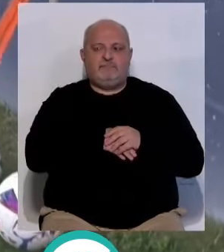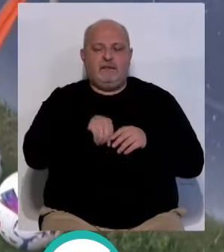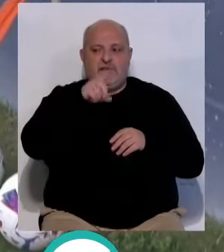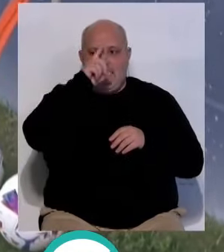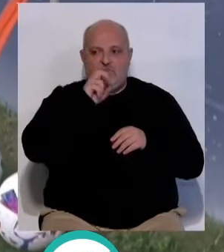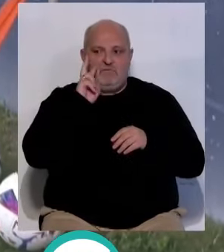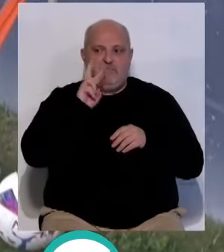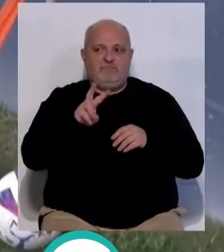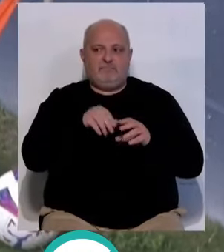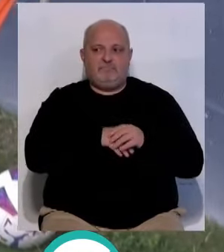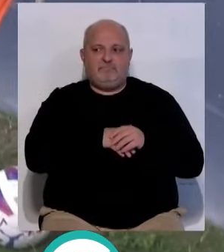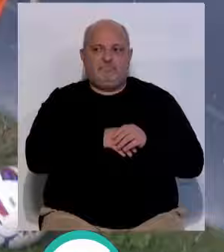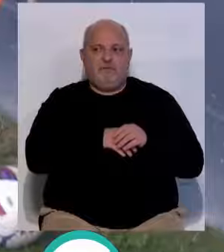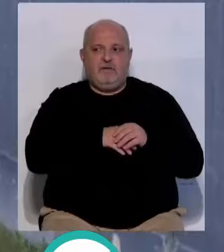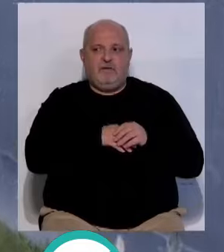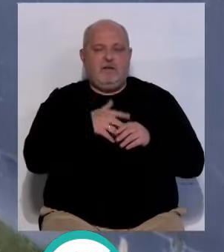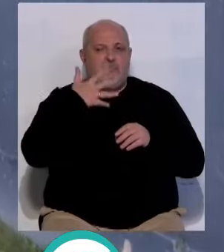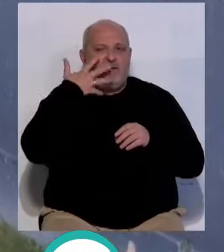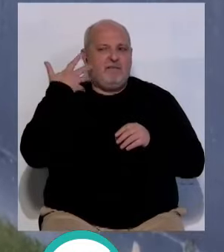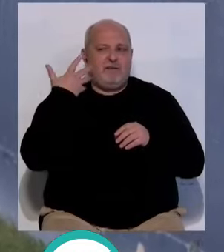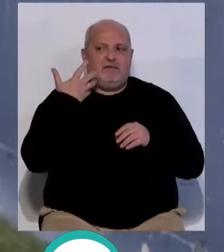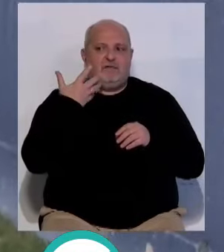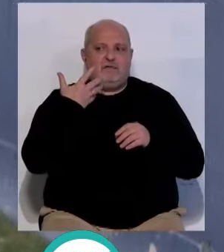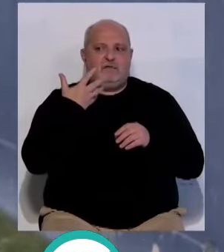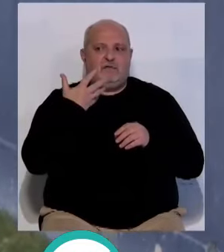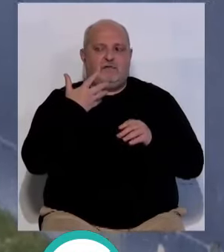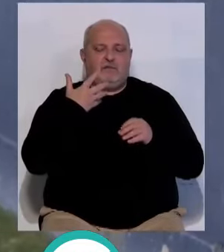es que bueno recuerdo que Marbella incluso no estaba fichado pero entraba con el con el con